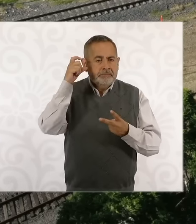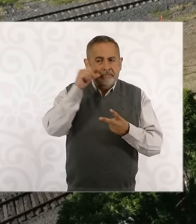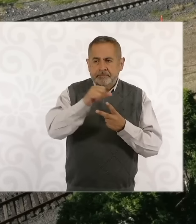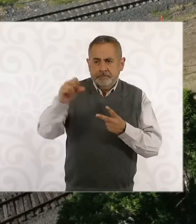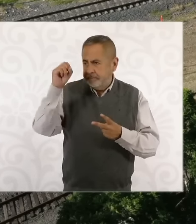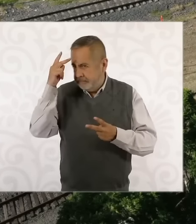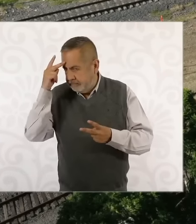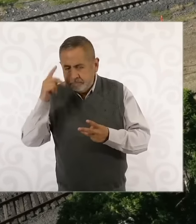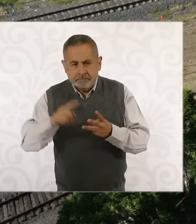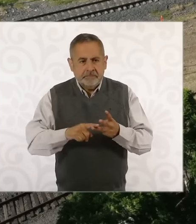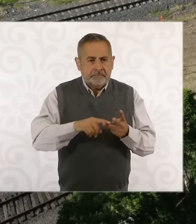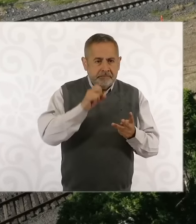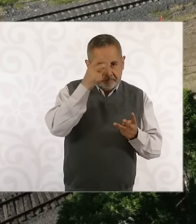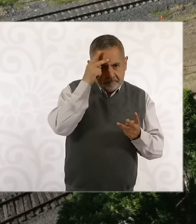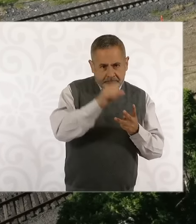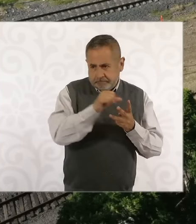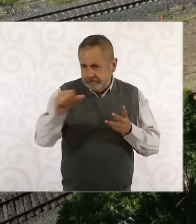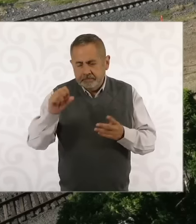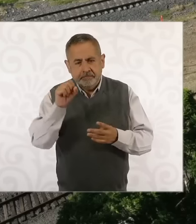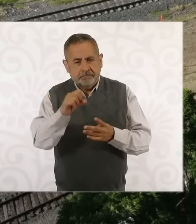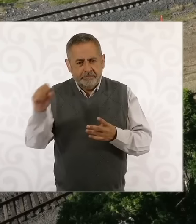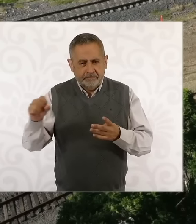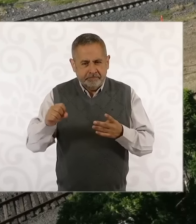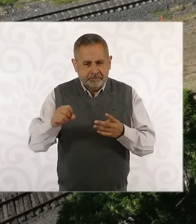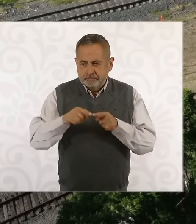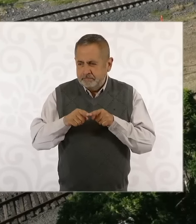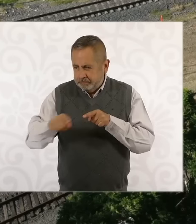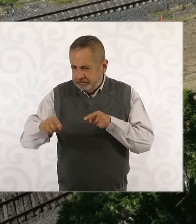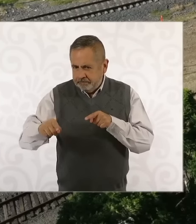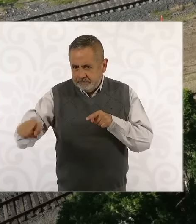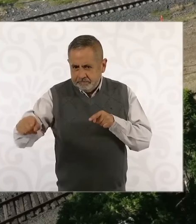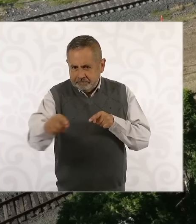Potosí, Saltillo. Como lo hicimos en la primera fase, el agrupamiento de ingenieros Felipe Ángeles